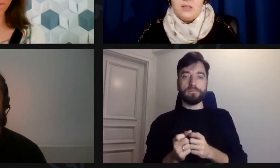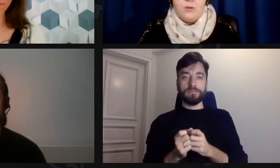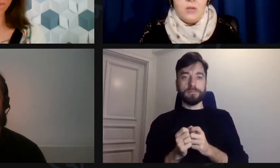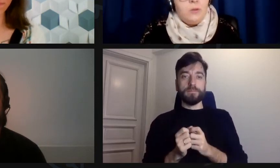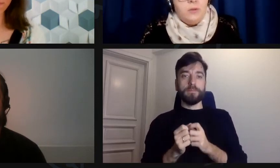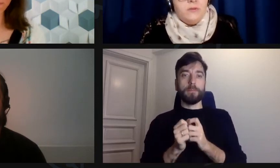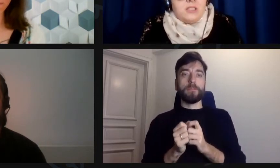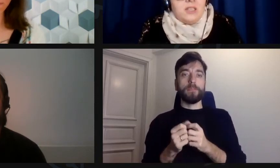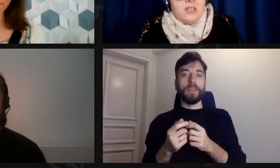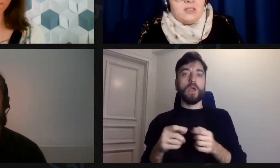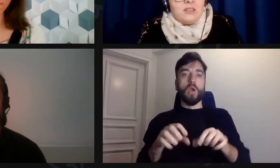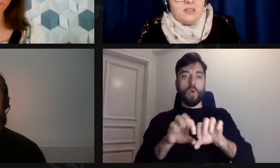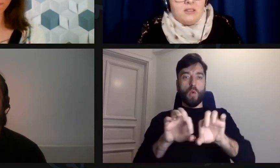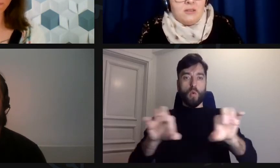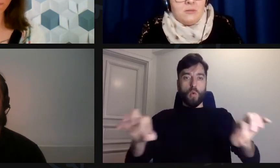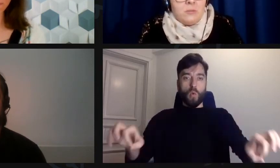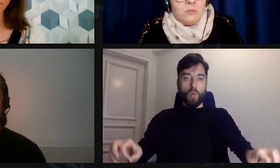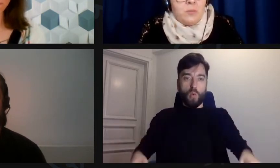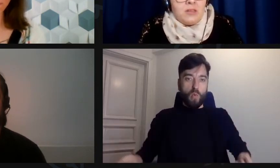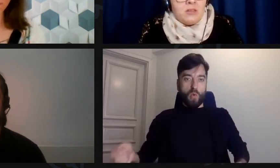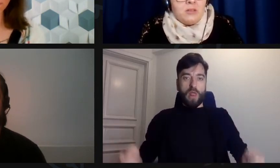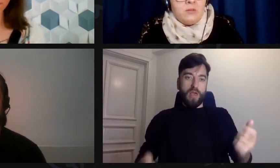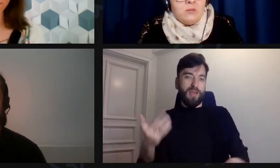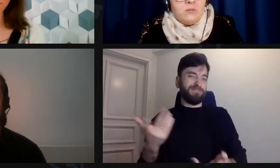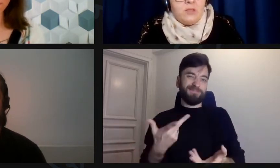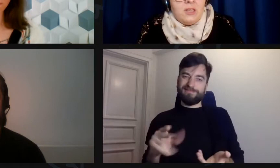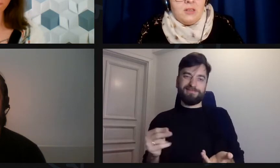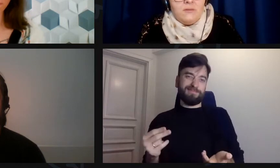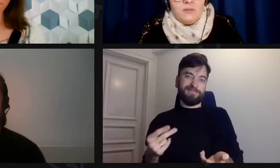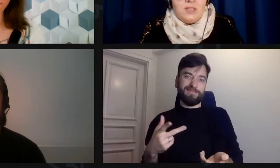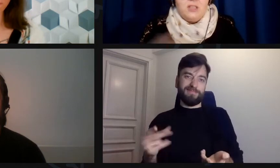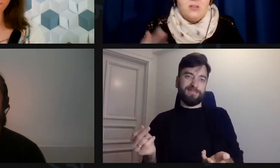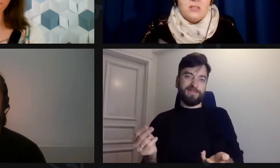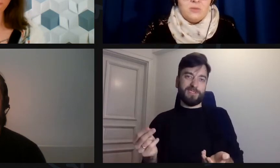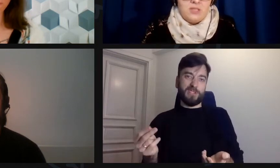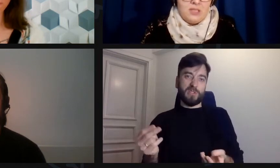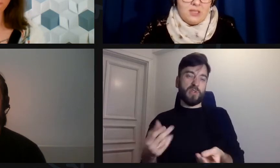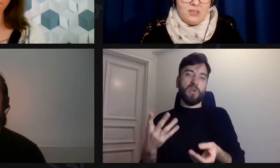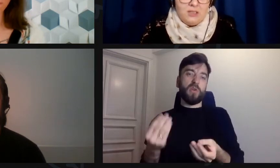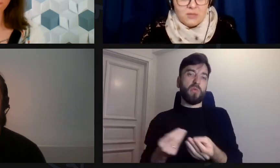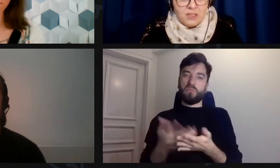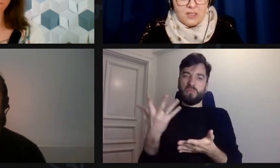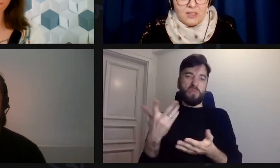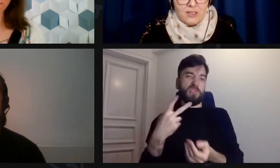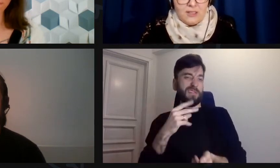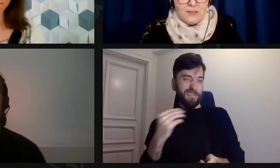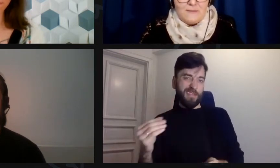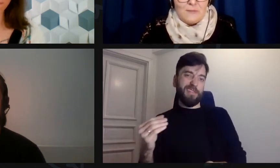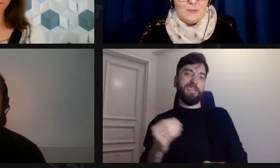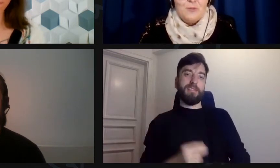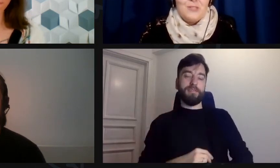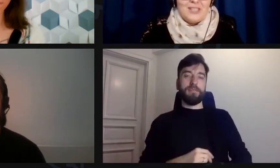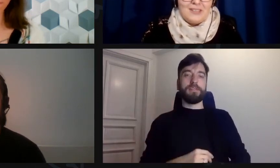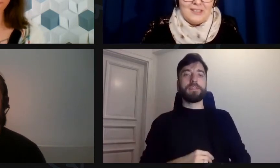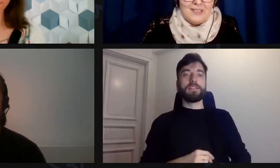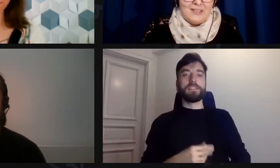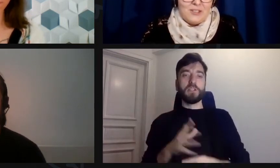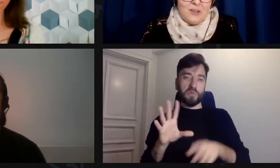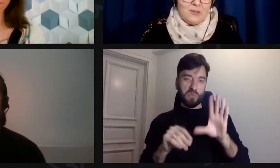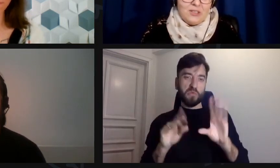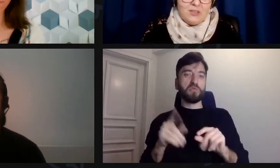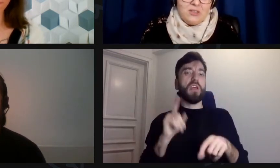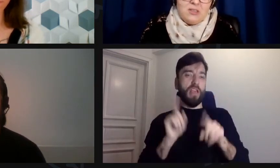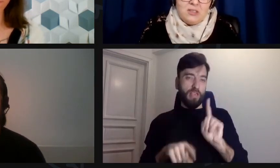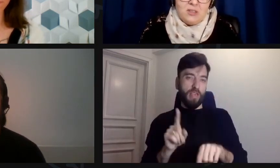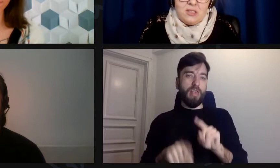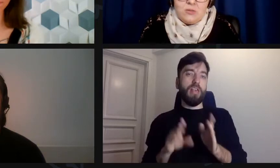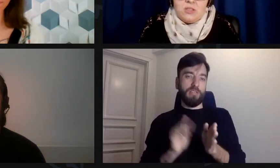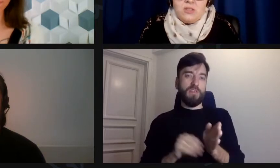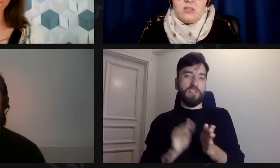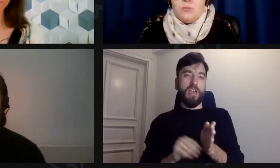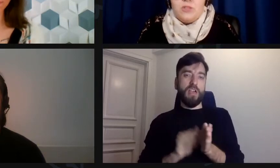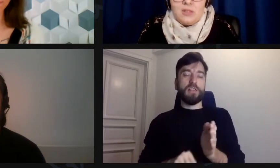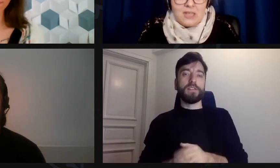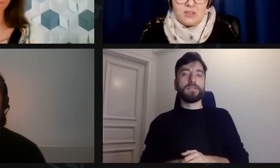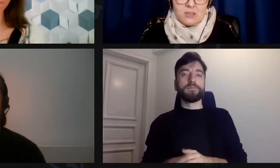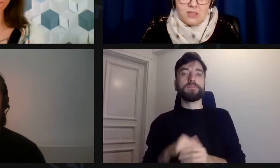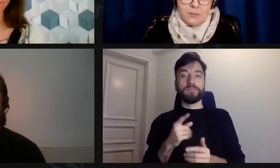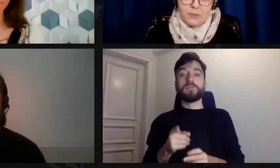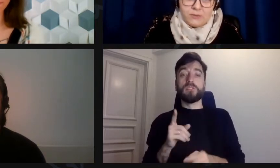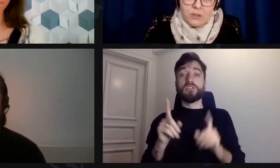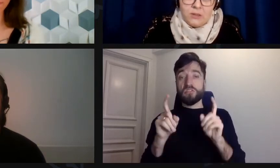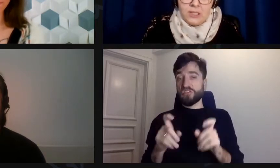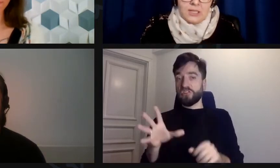Kwestia hulahopów nie jest wykraczając poza taki zwykły budżet szkolny, to coś z czym można zacząć.